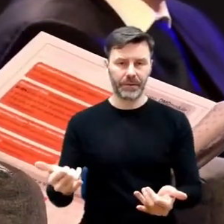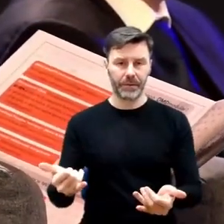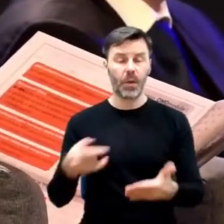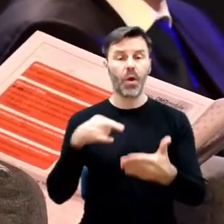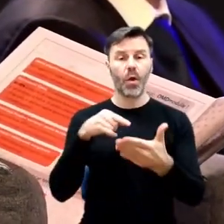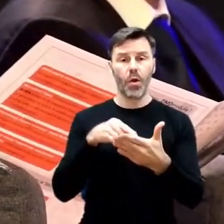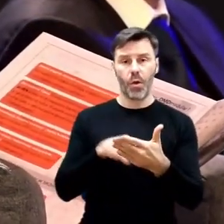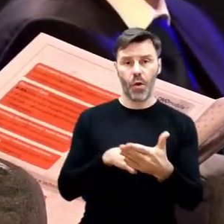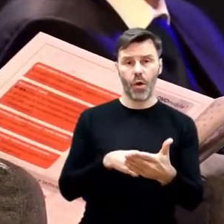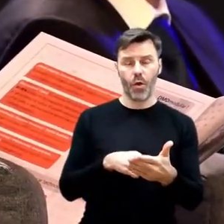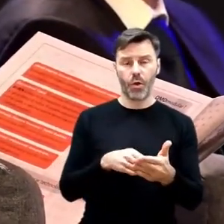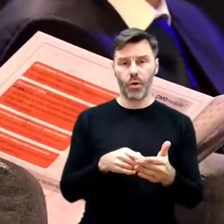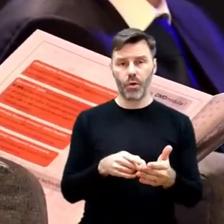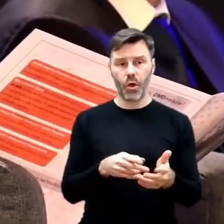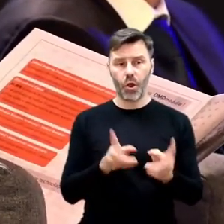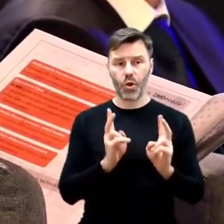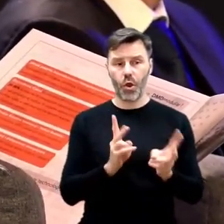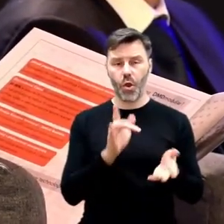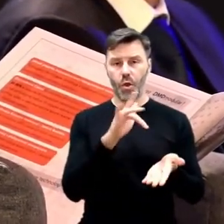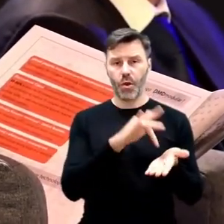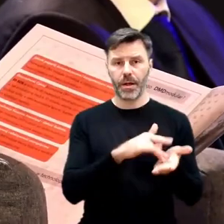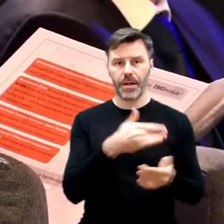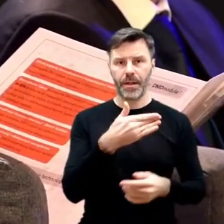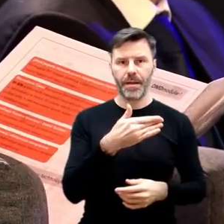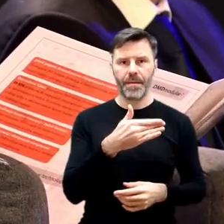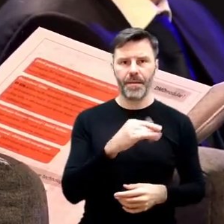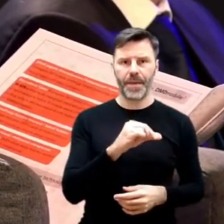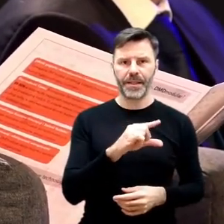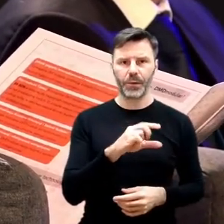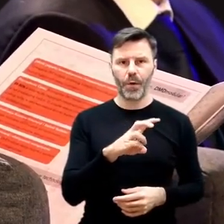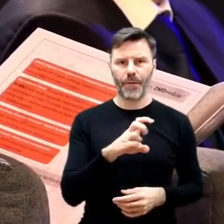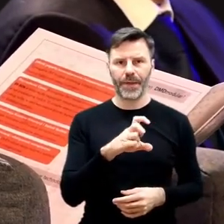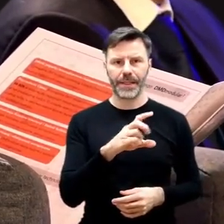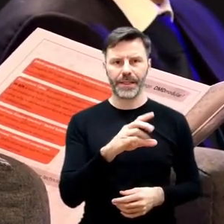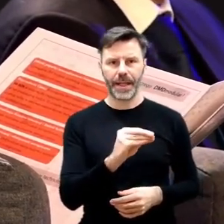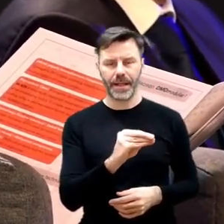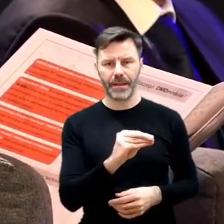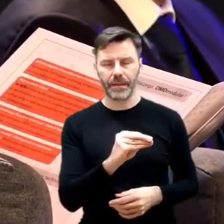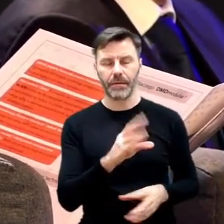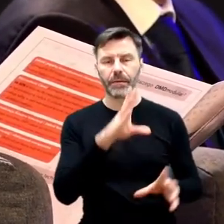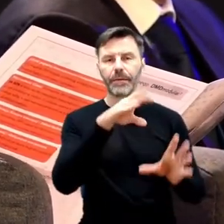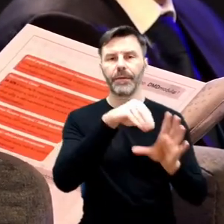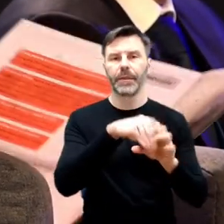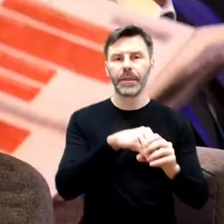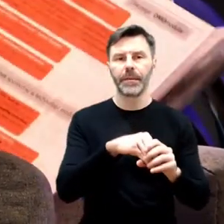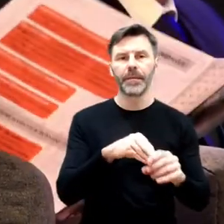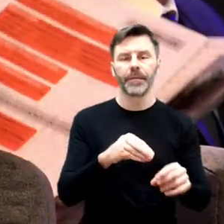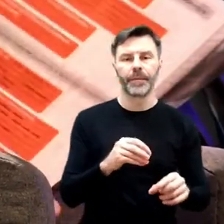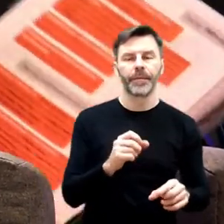która jest bardzo istotnie jakby wzbogacona o elementy mające na celu zbudować budynek